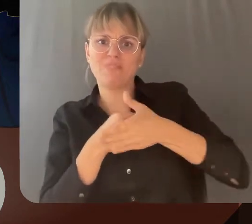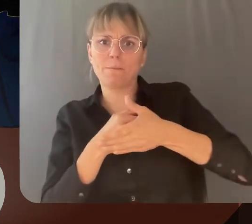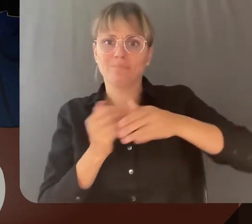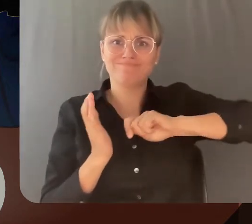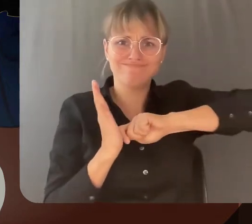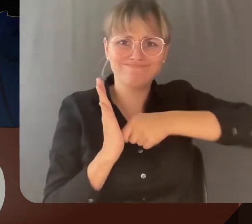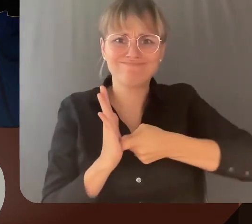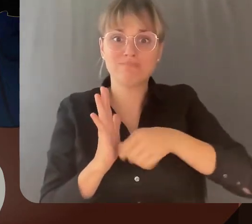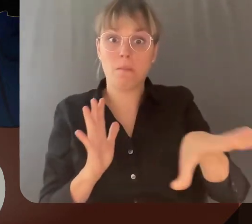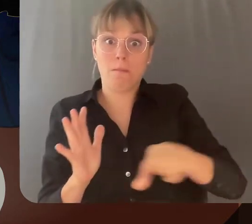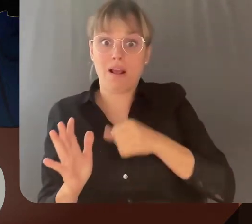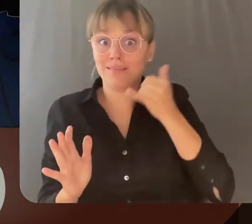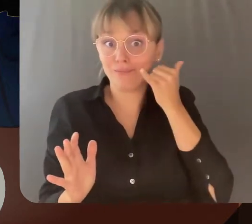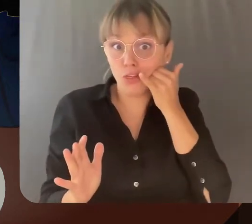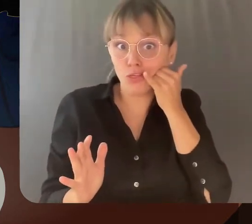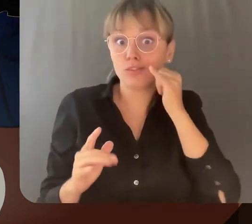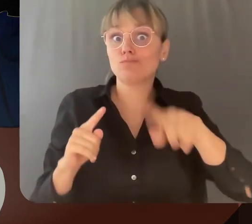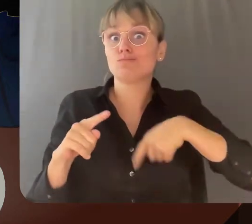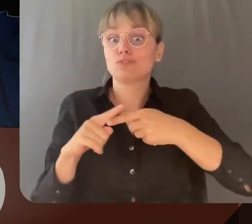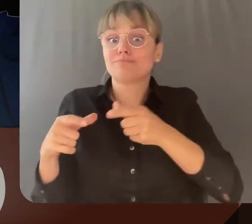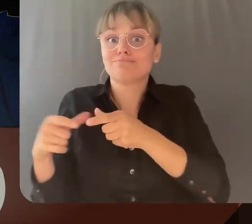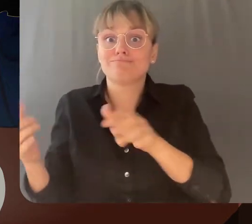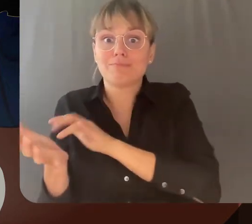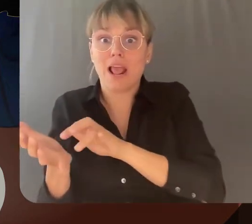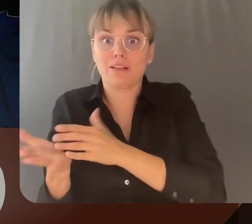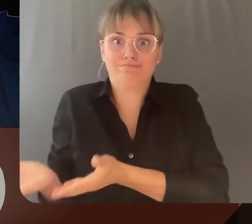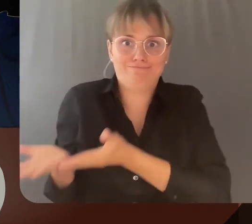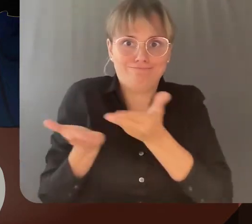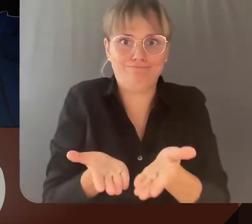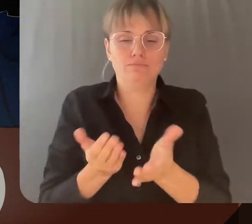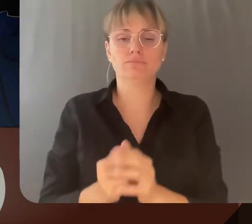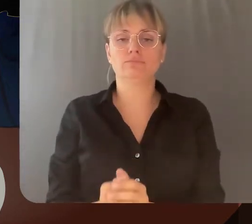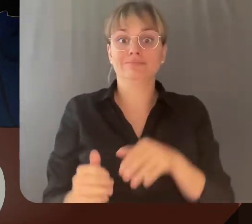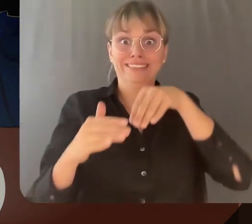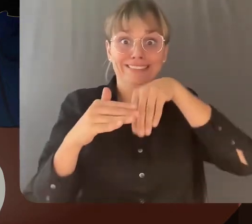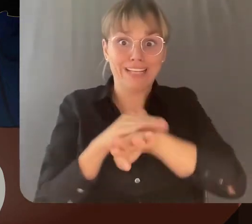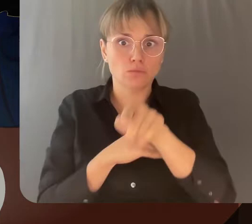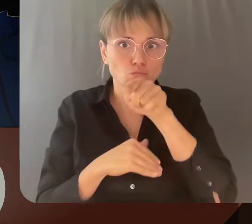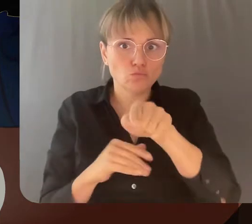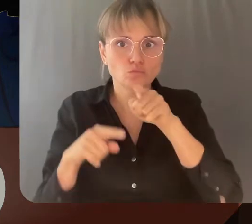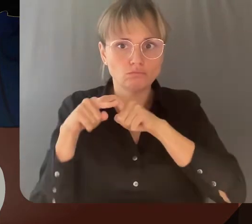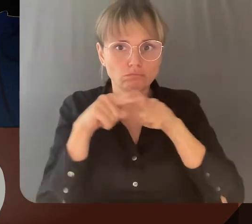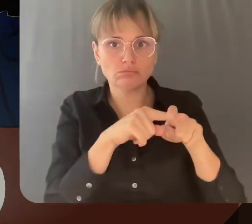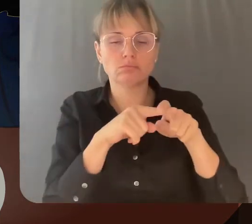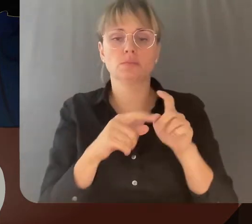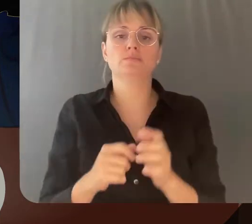Tu verrouilles la porte, prends ton téléphone intelligent et ton appareil braille et te cache dans un placard.